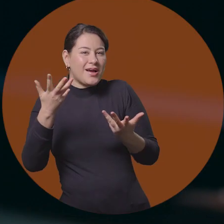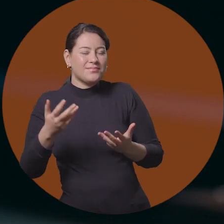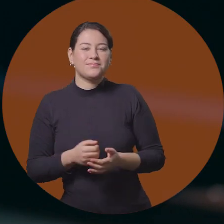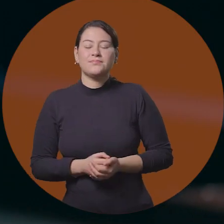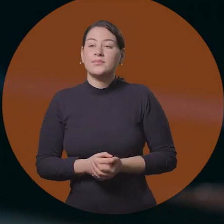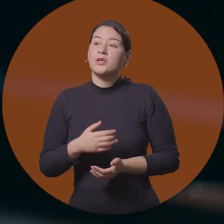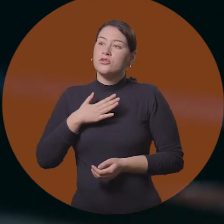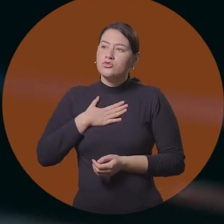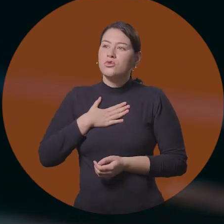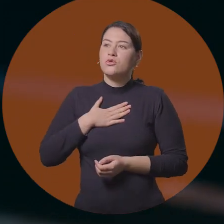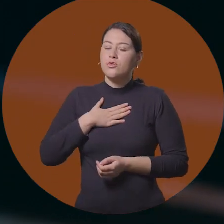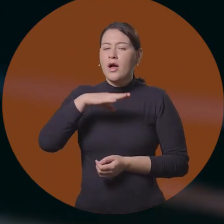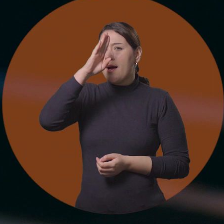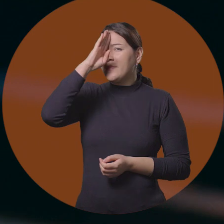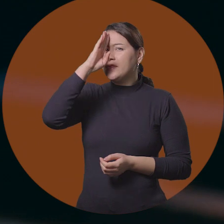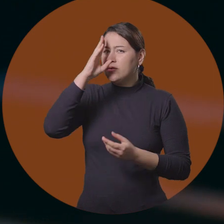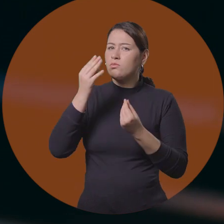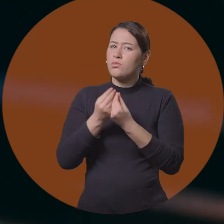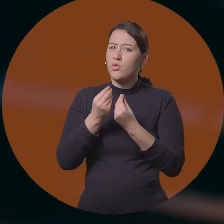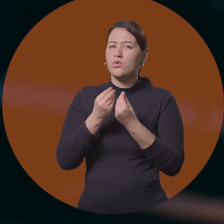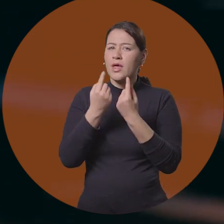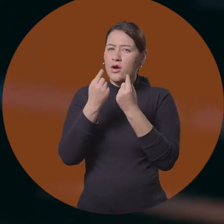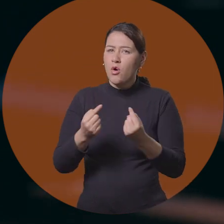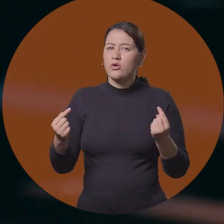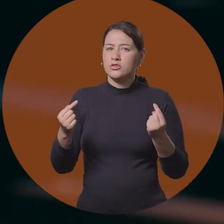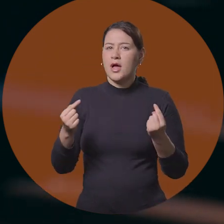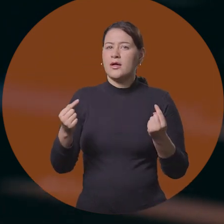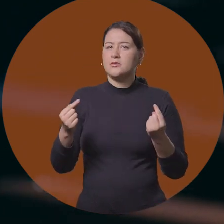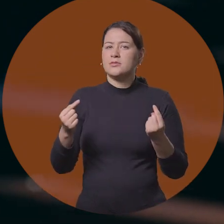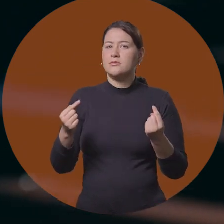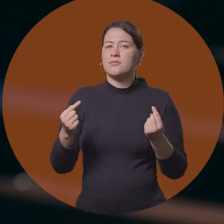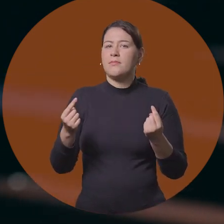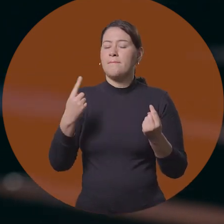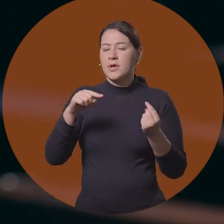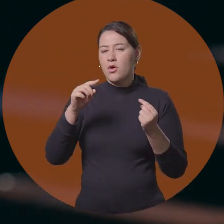Yo aprendí muchas cosas fuera del circuito educativo.